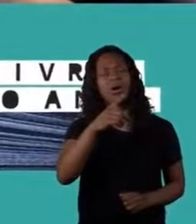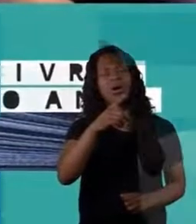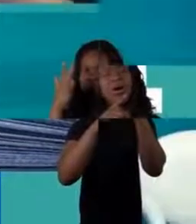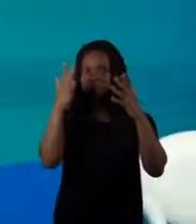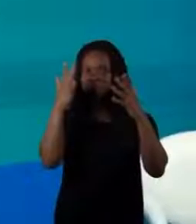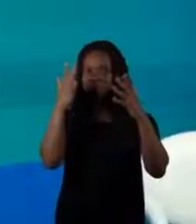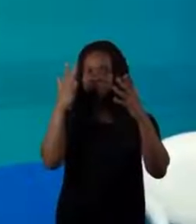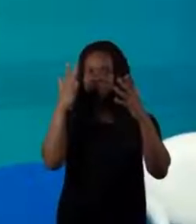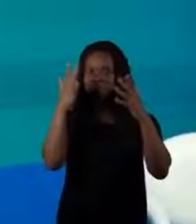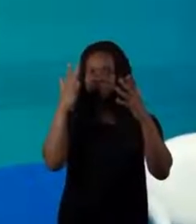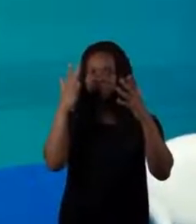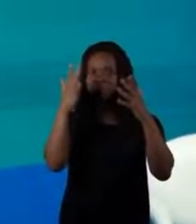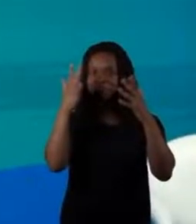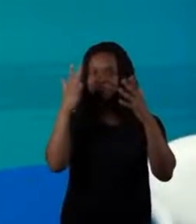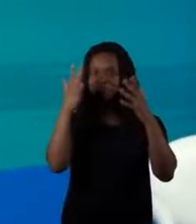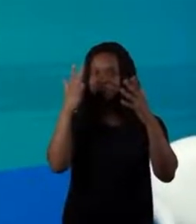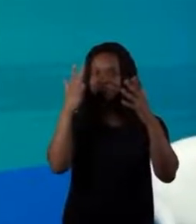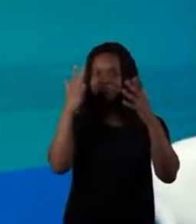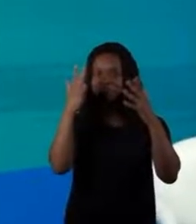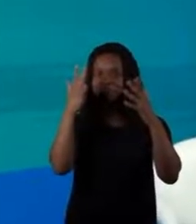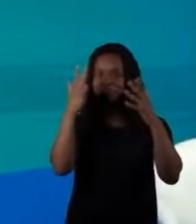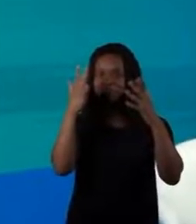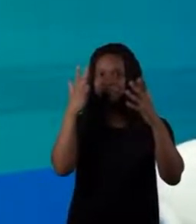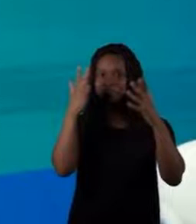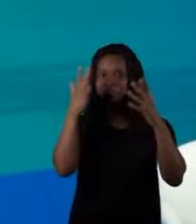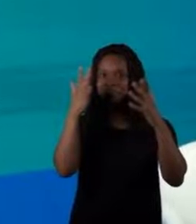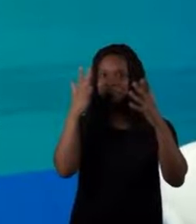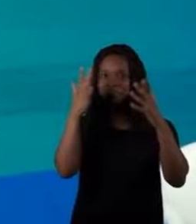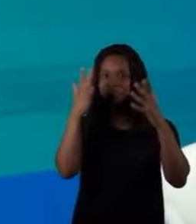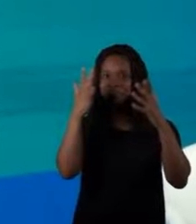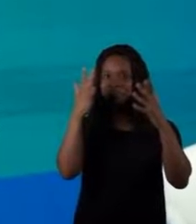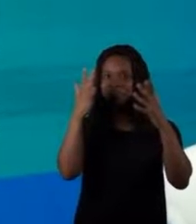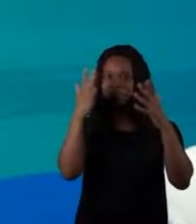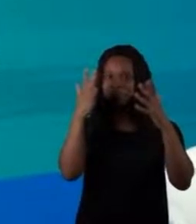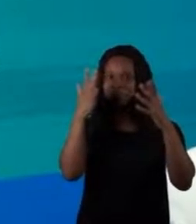Emocionado, o ilustrador Nelson Cruz lembrou que se trata de uma homenagem também às